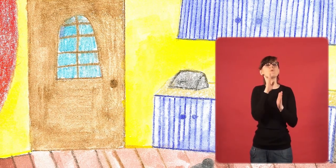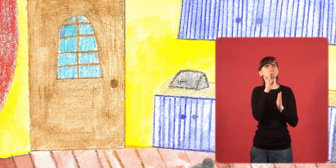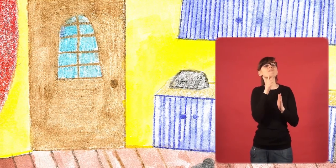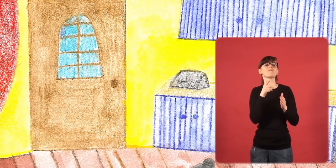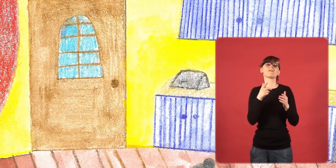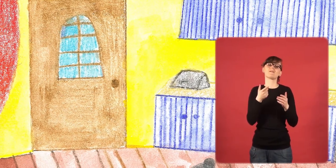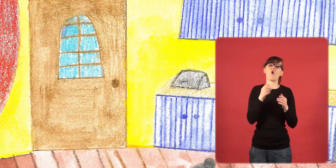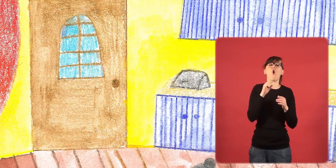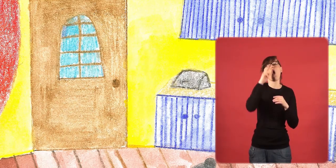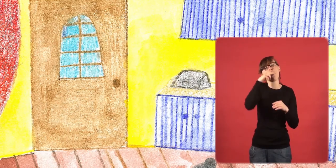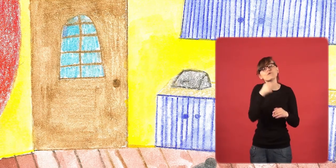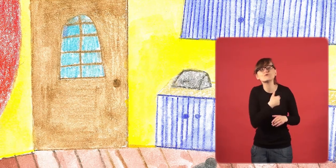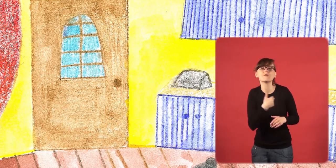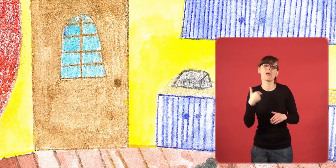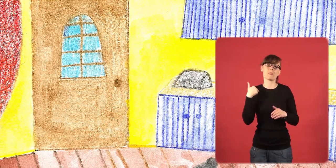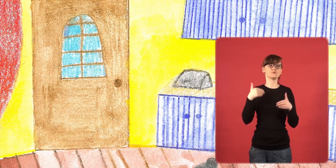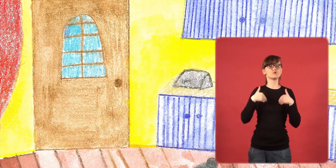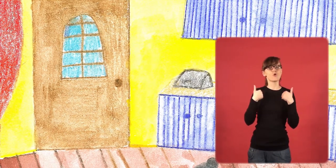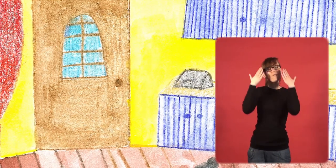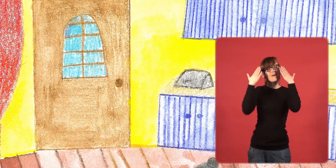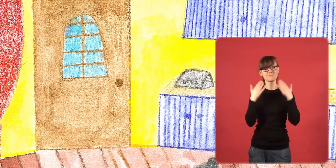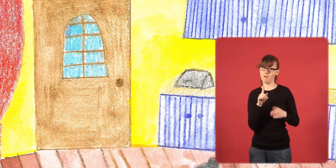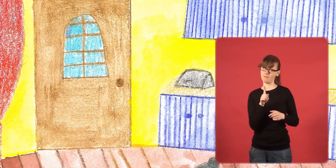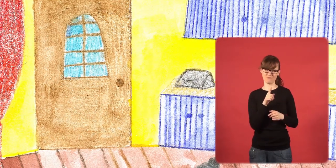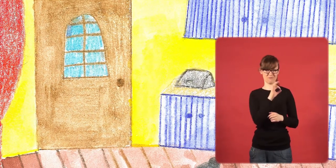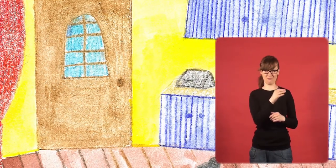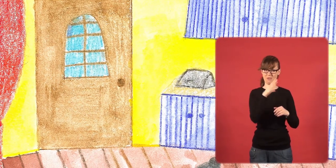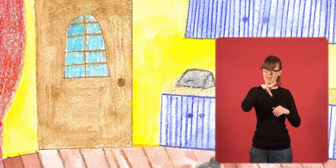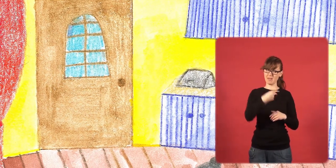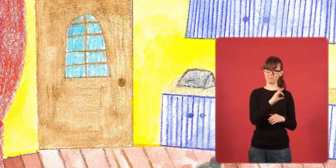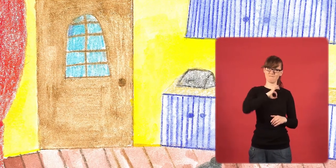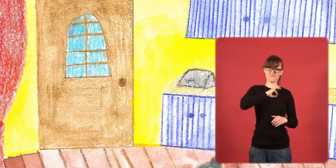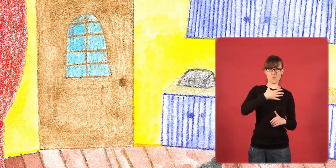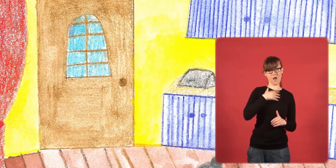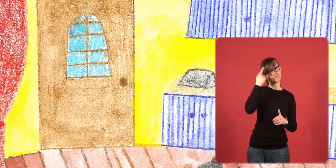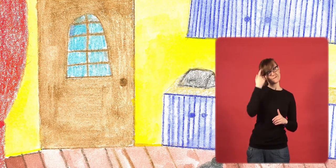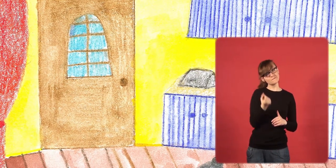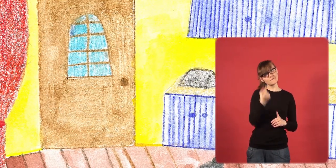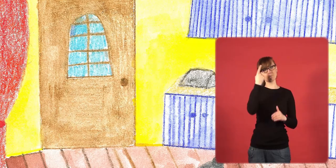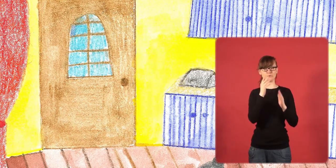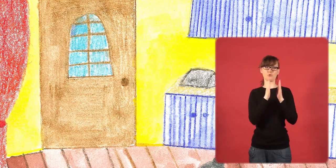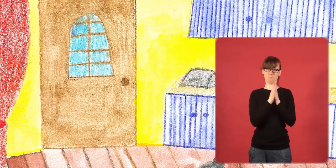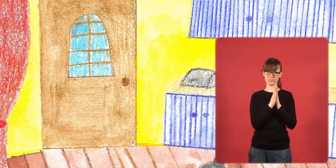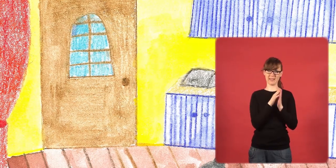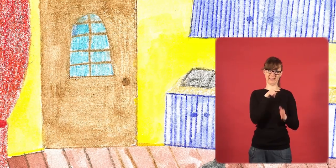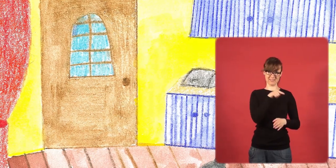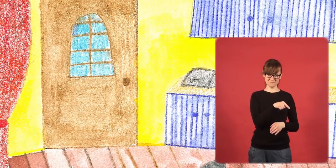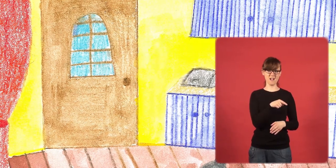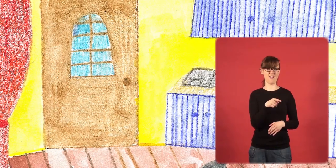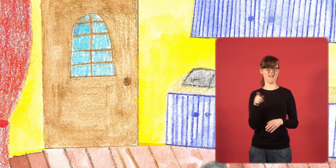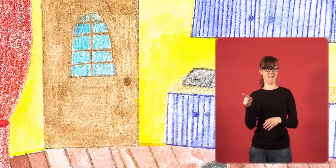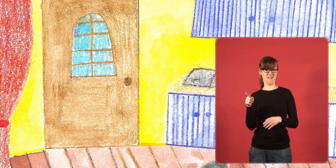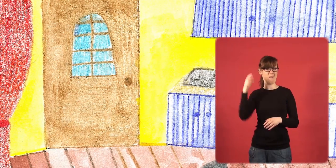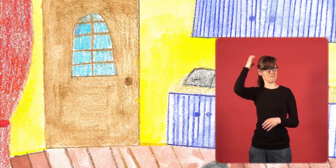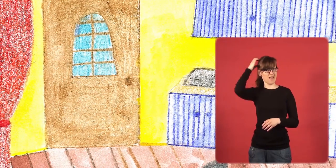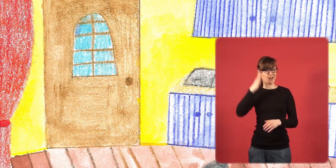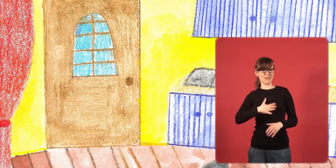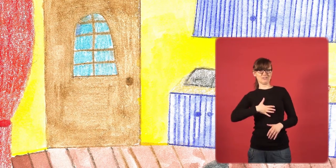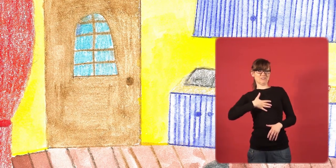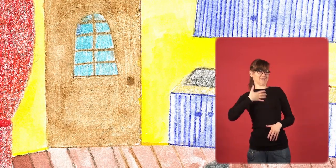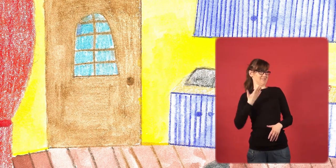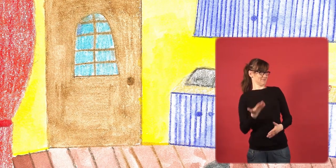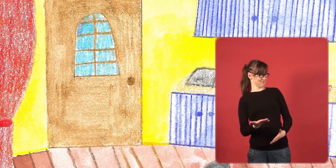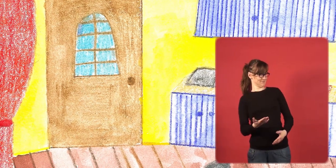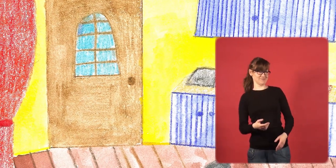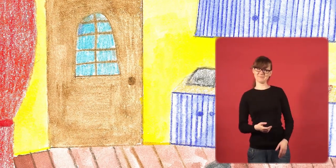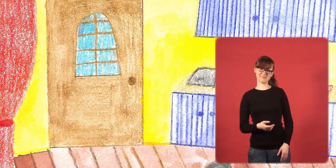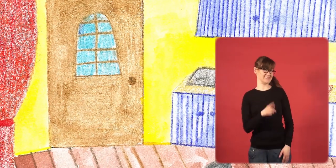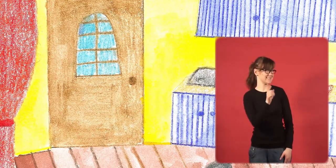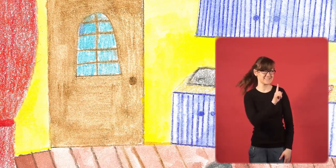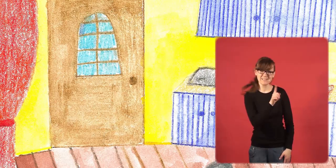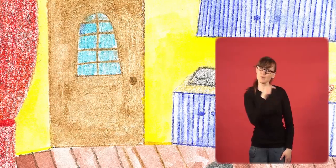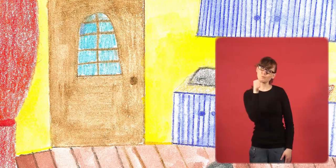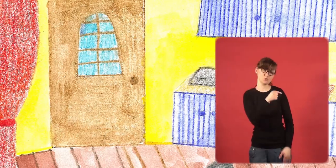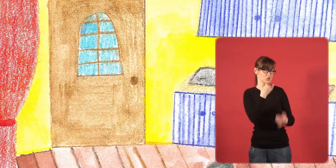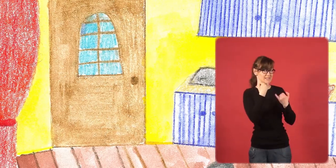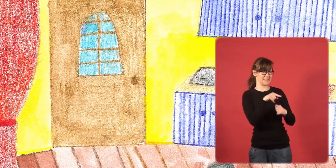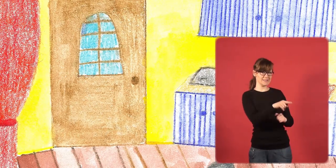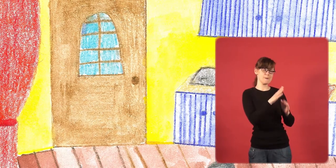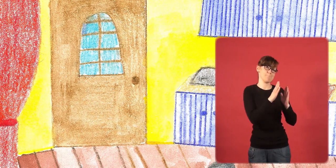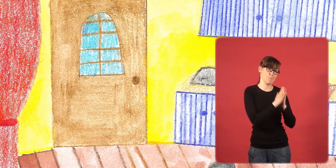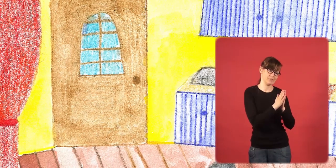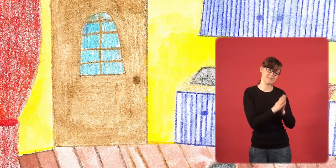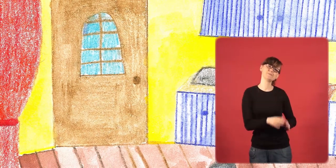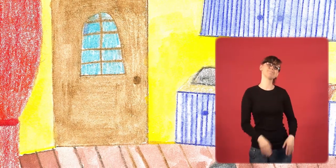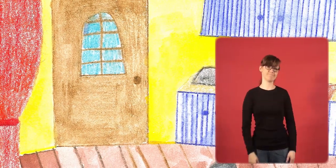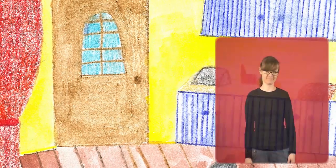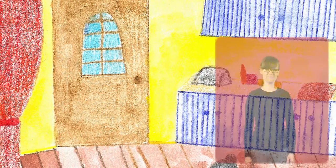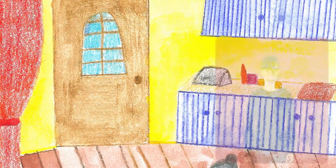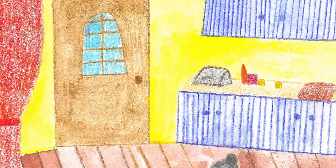Ania inaczej się modliła.Podziękowała Bogu za wszystkie dobrodziejstwa i poprosiła o spełnienie marzeń i inne swoje pomysły. Maryla się zdziwiła i mówiła że inaczej się modli.